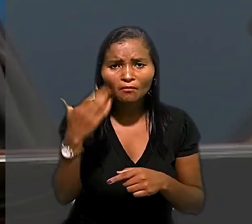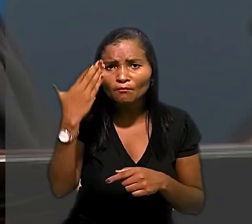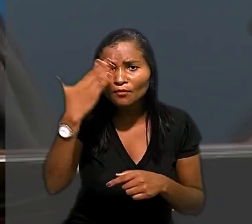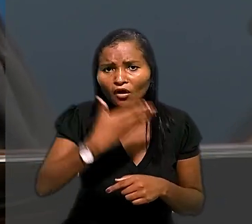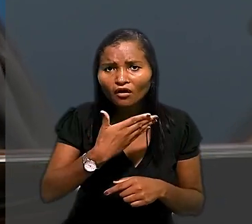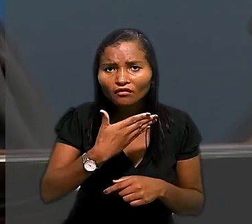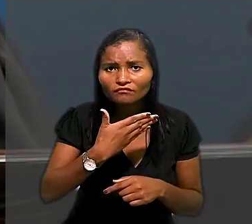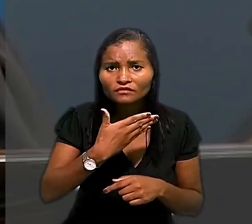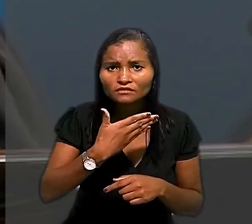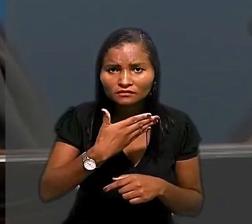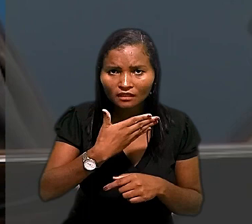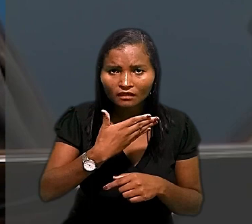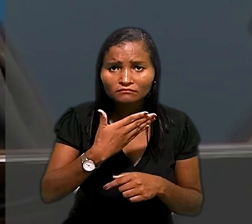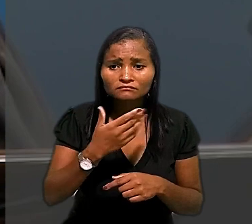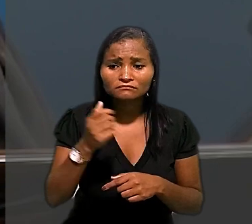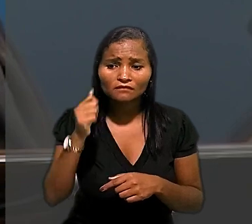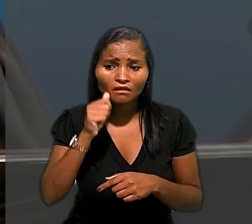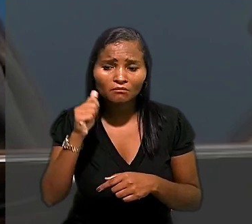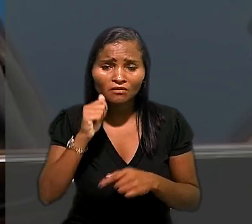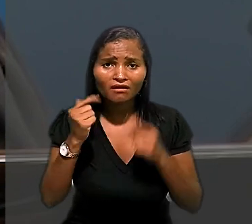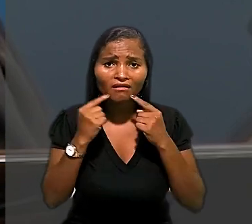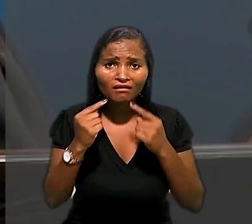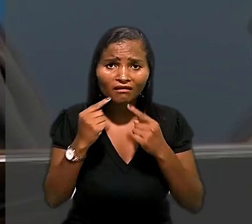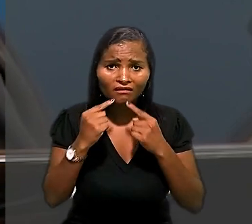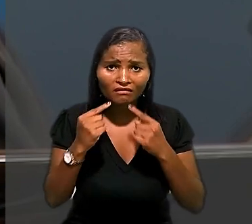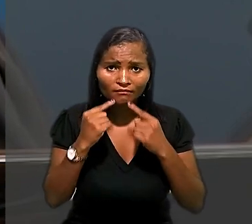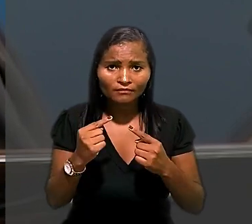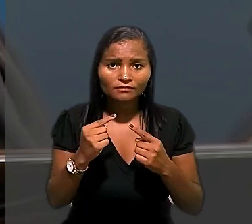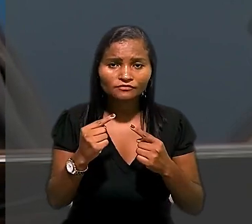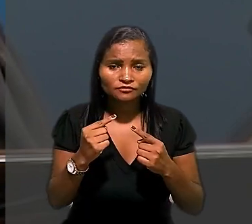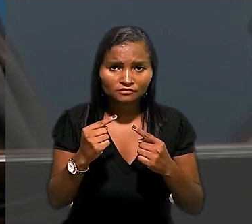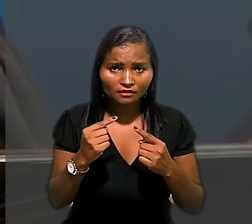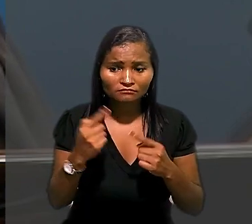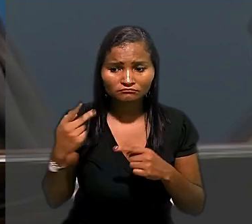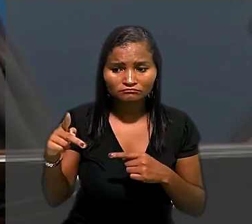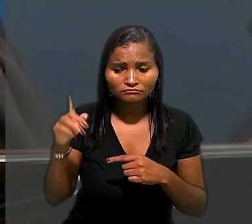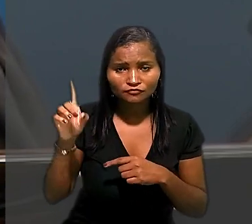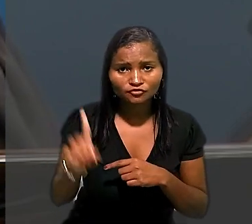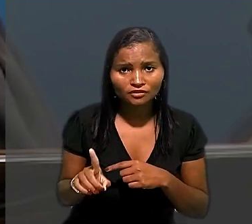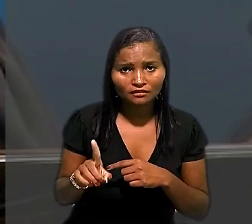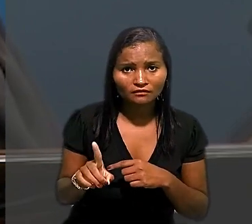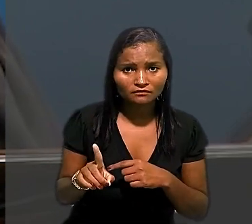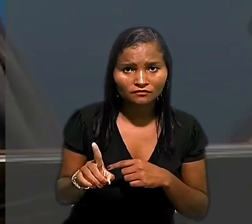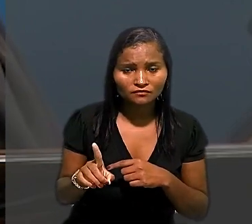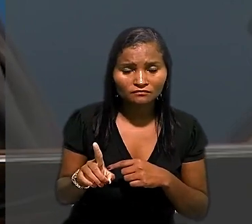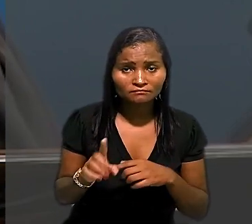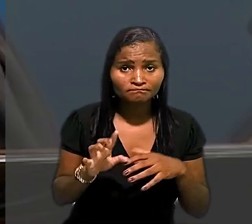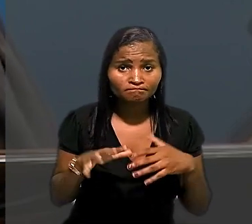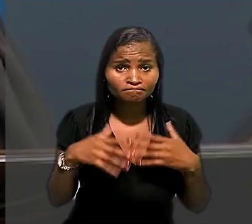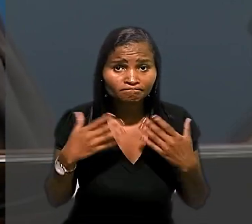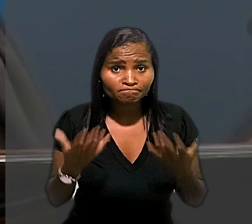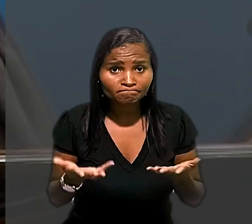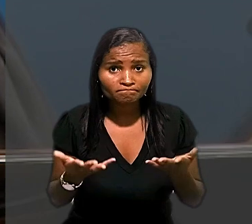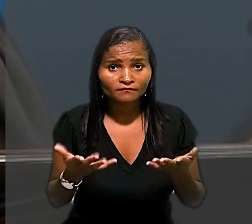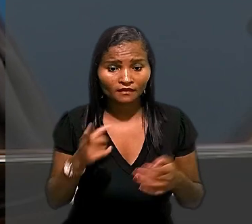nos autos ônus, que incumbiam a reclamante por se tratar do fato constitutivo do seu direito. De fato,